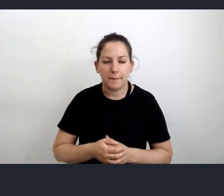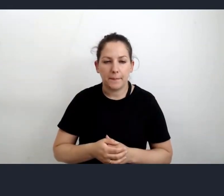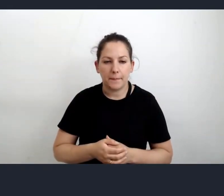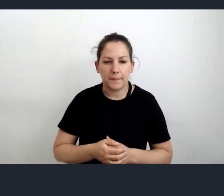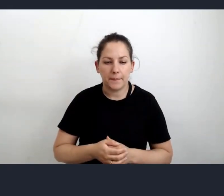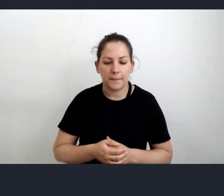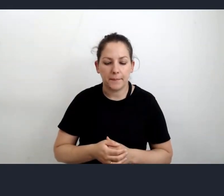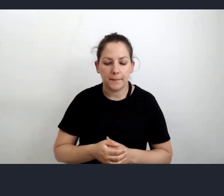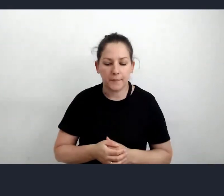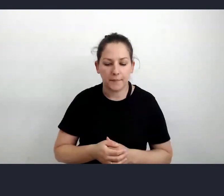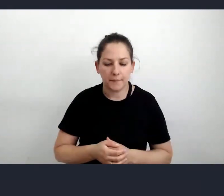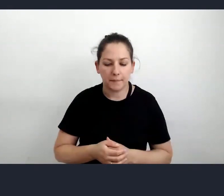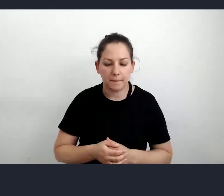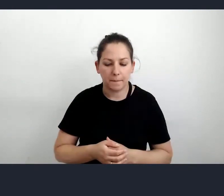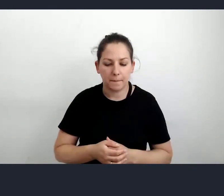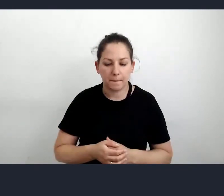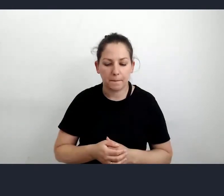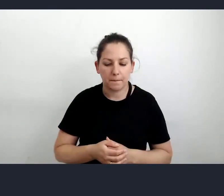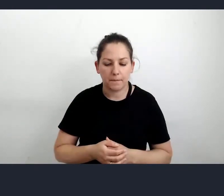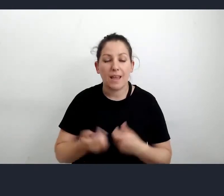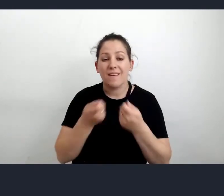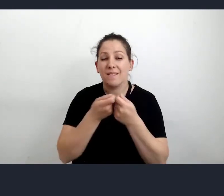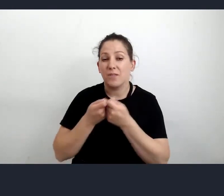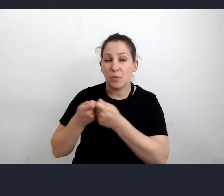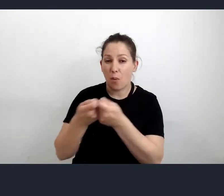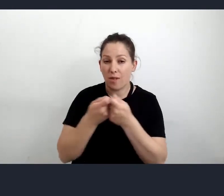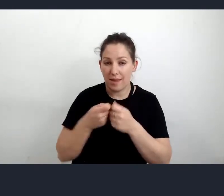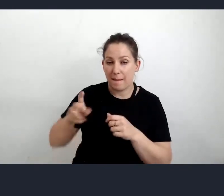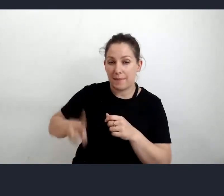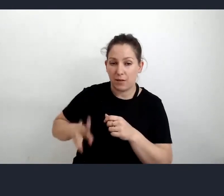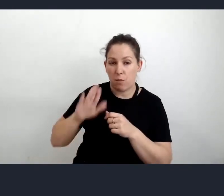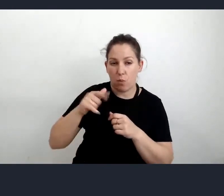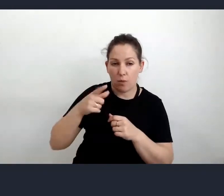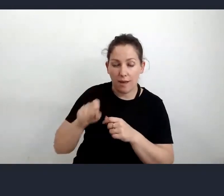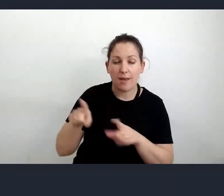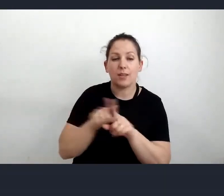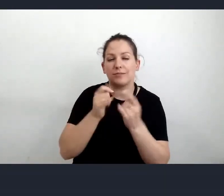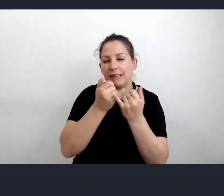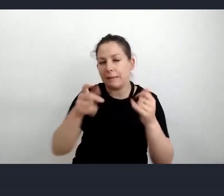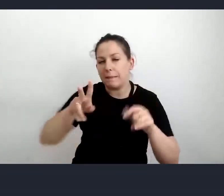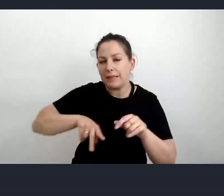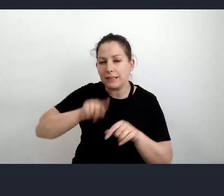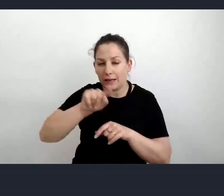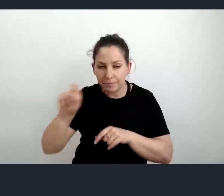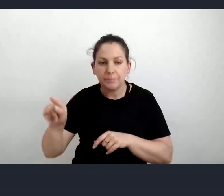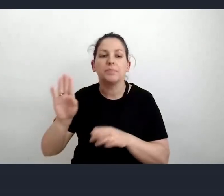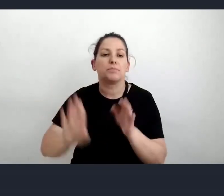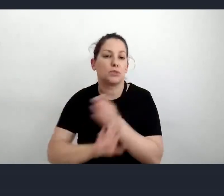Więc wspólnie z ministrem Pudą i innymi ministrami lub ich przedstawicielami